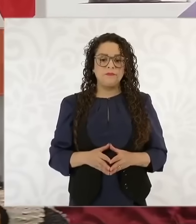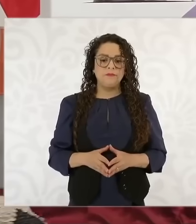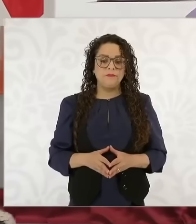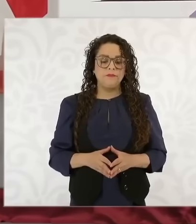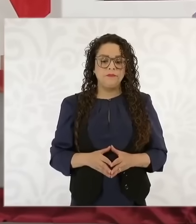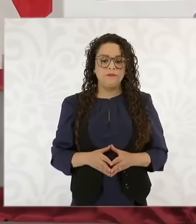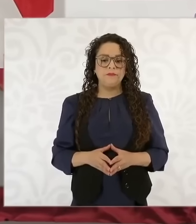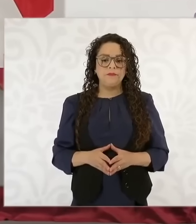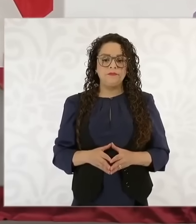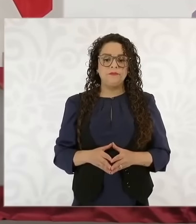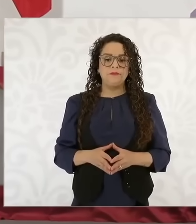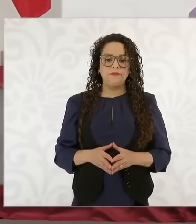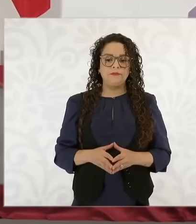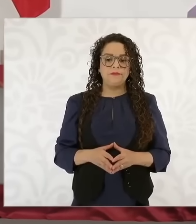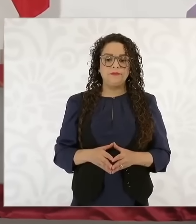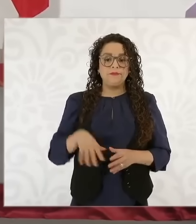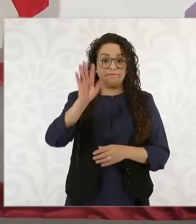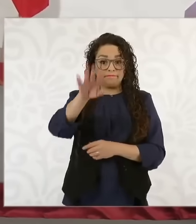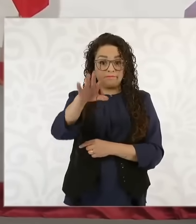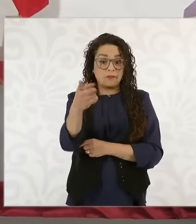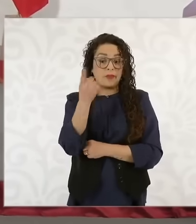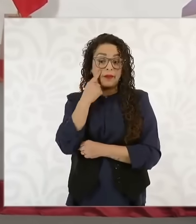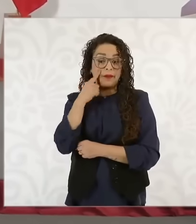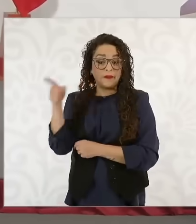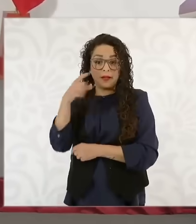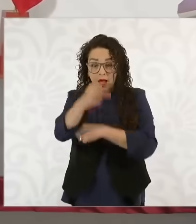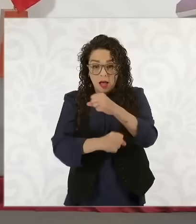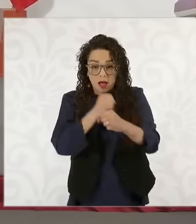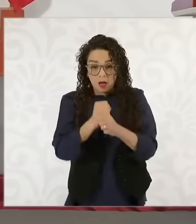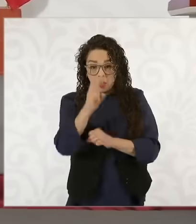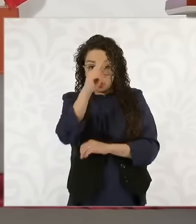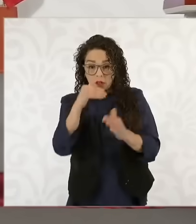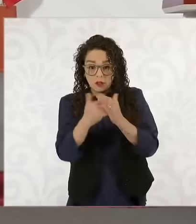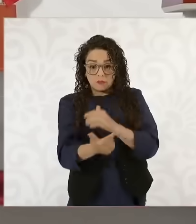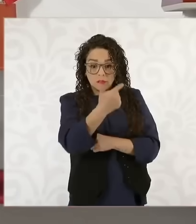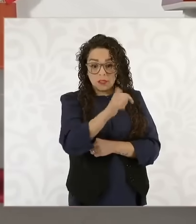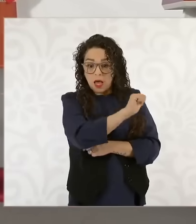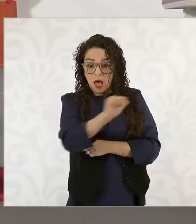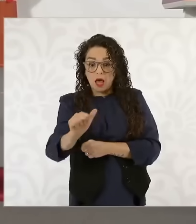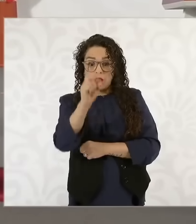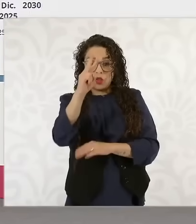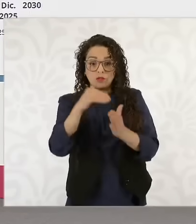este es Calderón del 2007 al 2012.